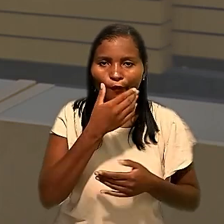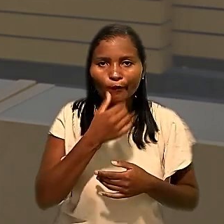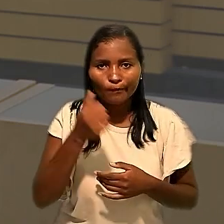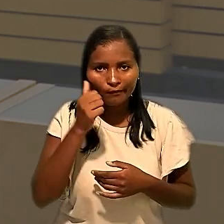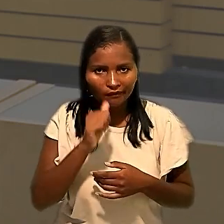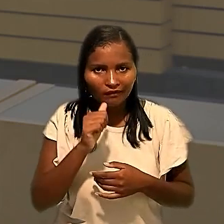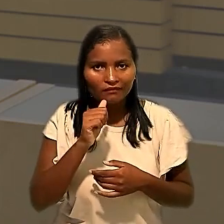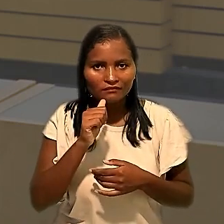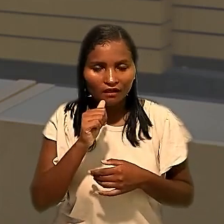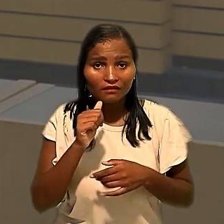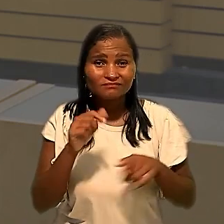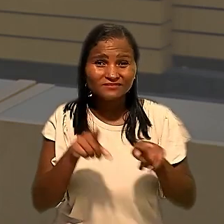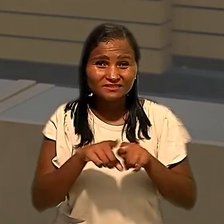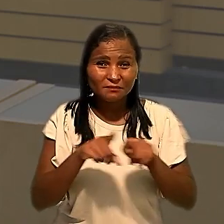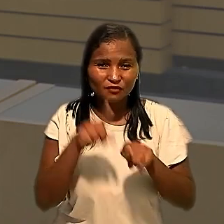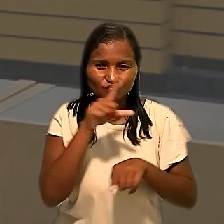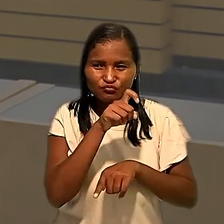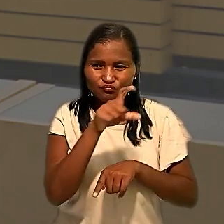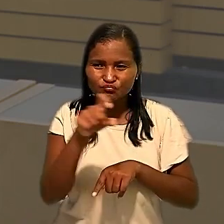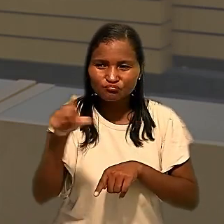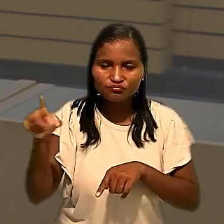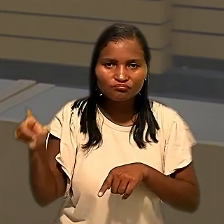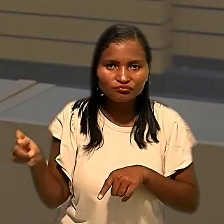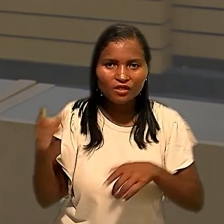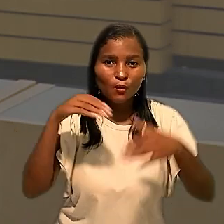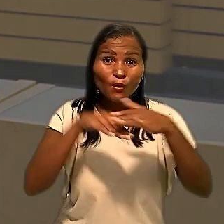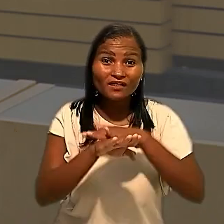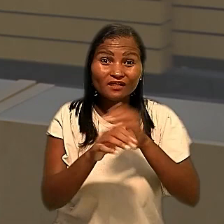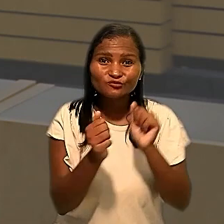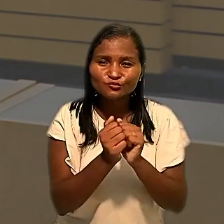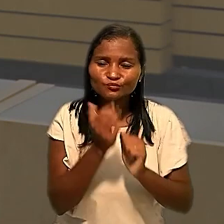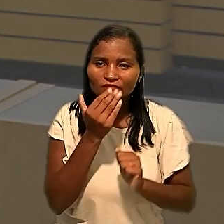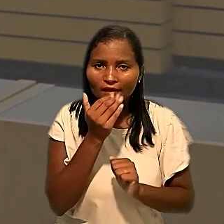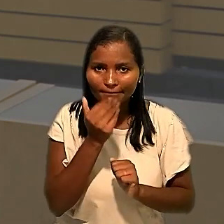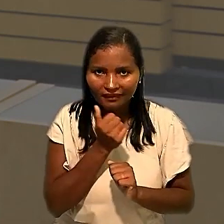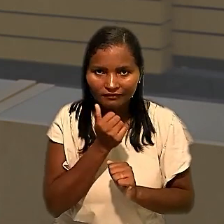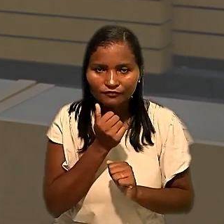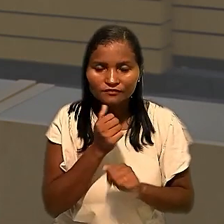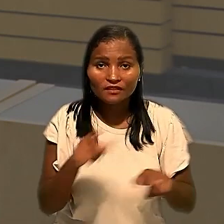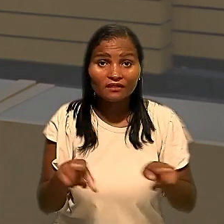homens e pela mulher e inseticidas eram guardados junto com alimentos. Além disso,